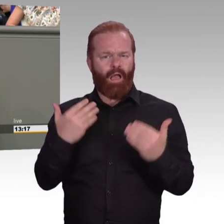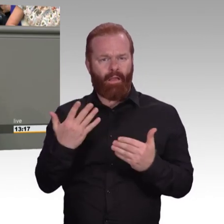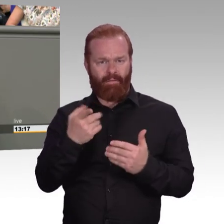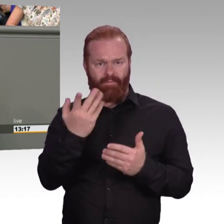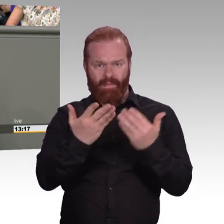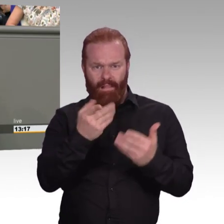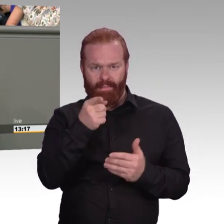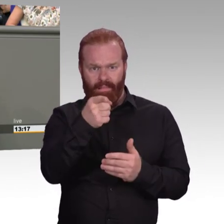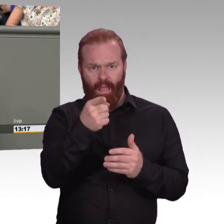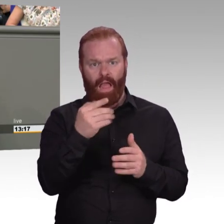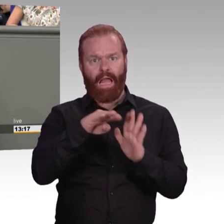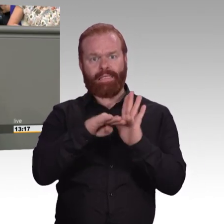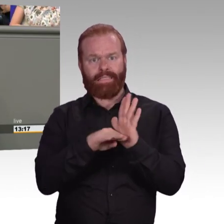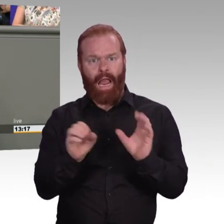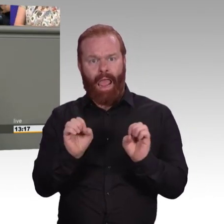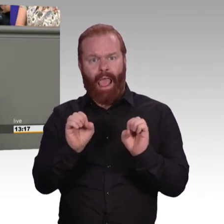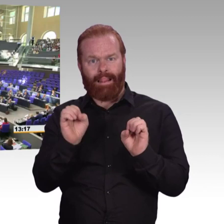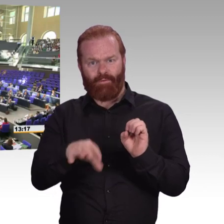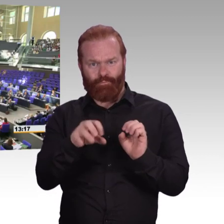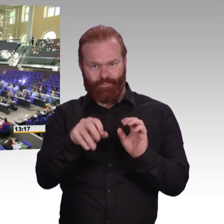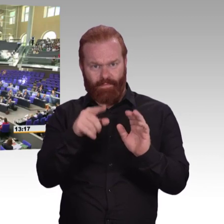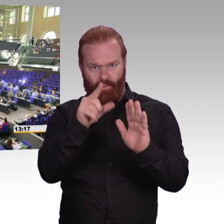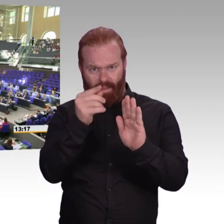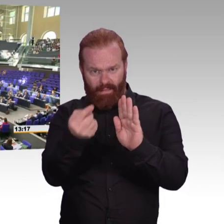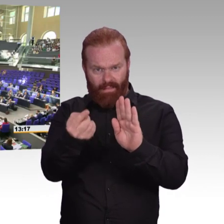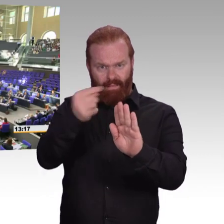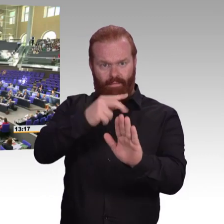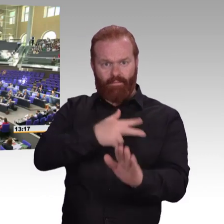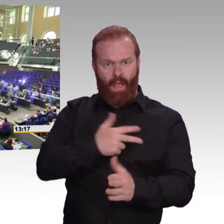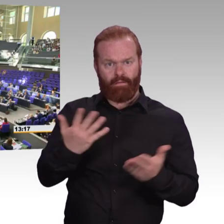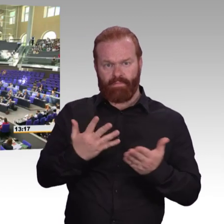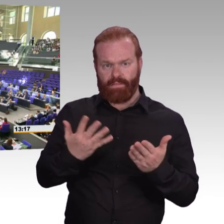meine Damen und Herren. (Beifall) Der nach Artikel 6, Absatz 2 sind Pflege und Erziehung